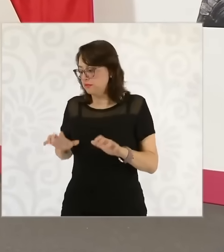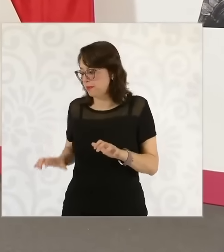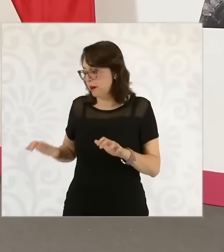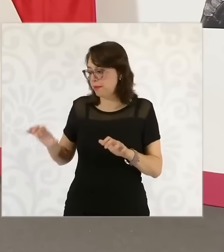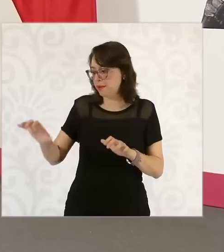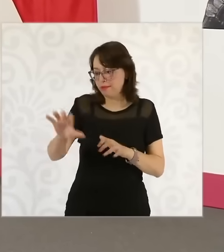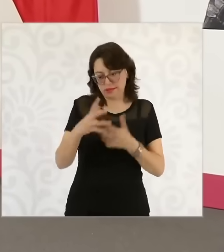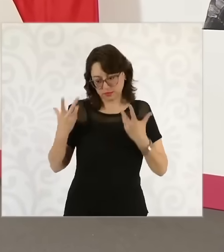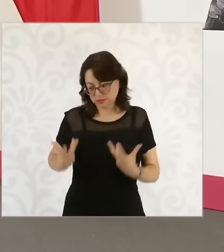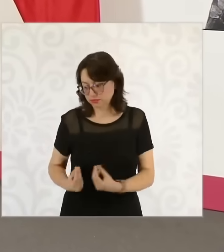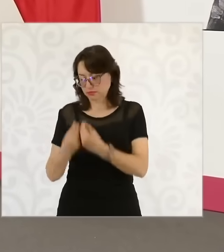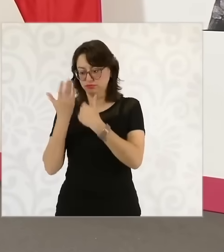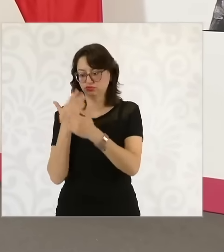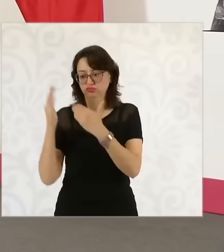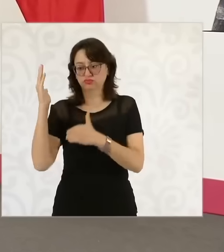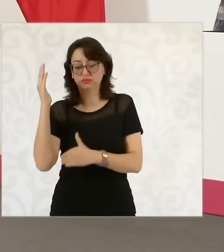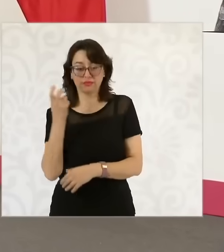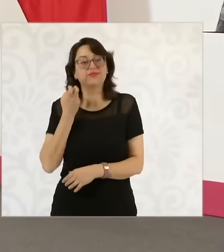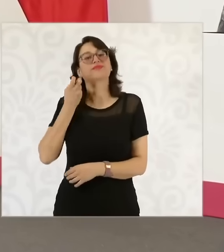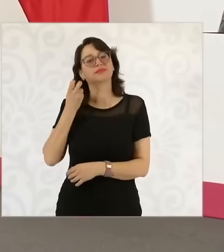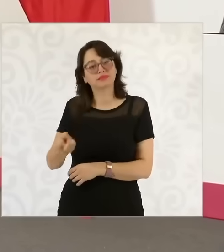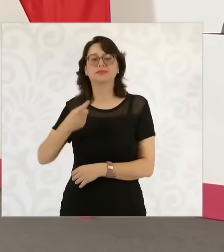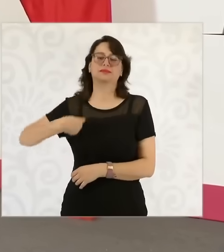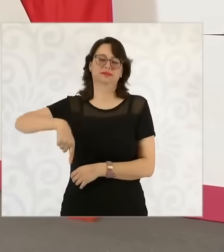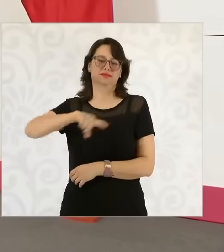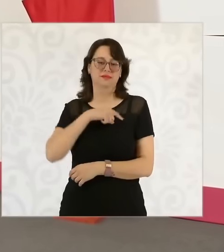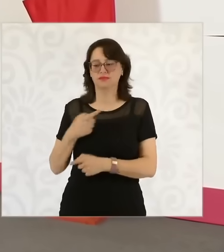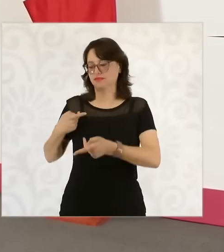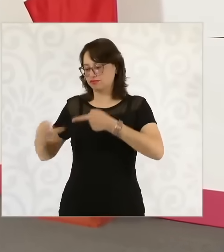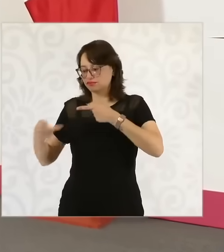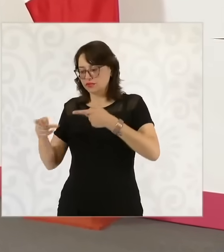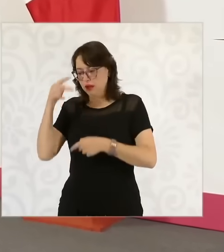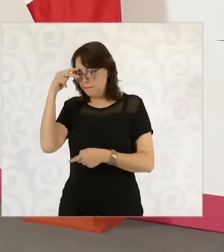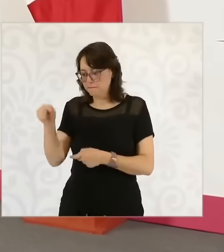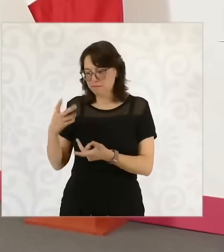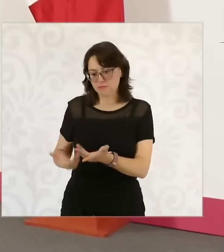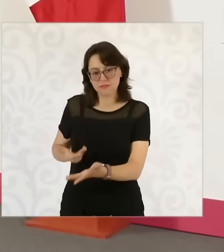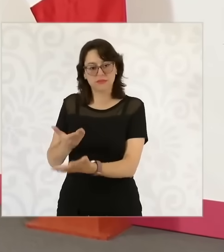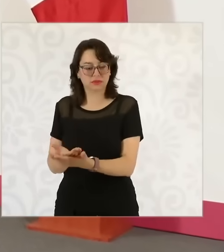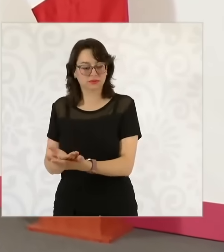nuestro país y eso es lo que estamos haciendo que es el plan México que hemos invitado al